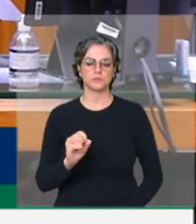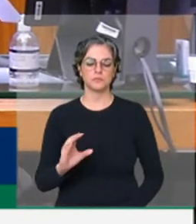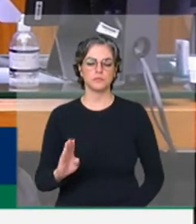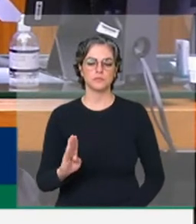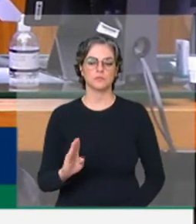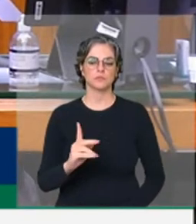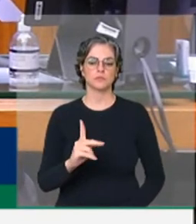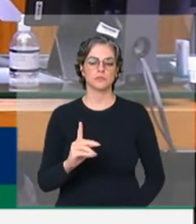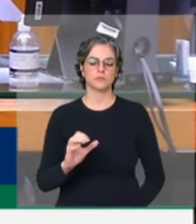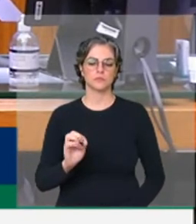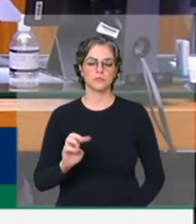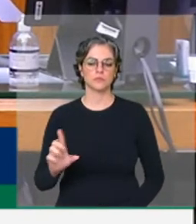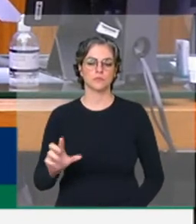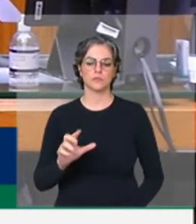PT, PSB, PSOL, REDE, IVAN VALENTE, PSOL, TITULAR MARCELO